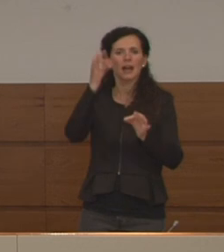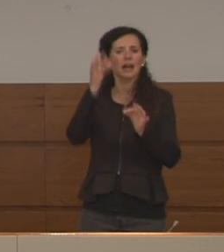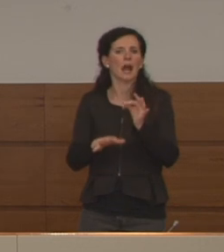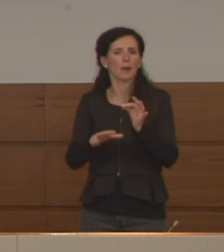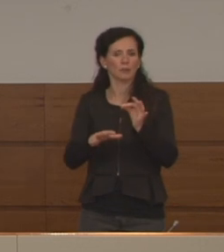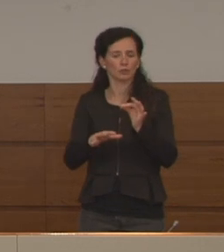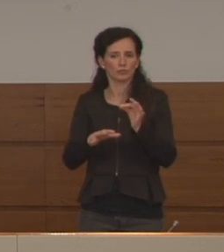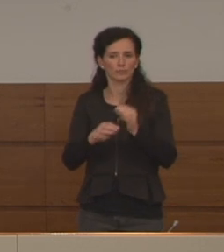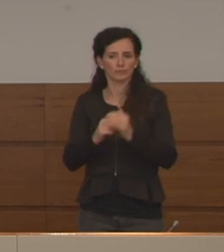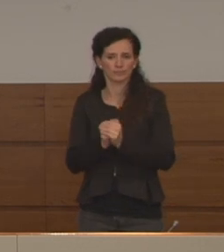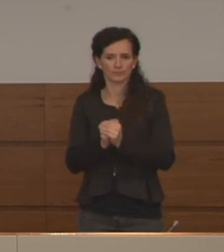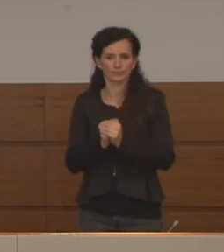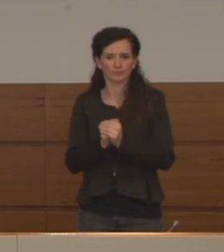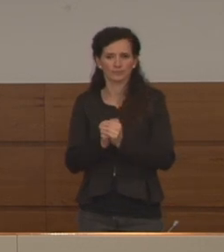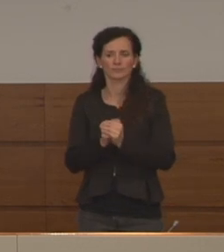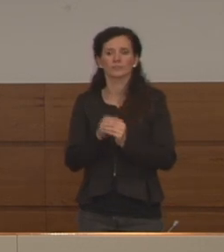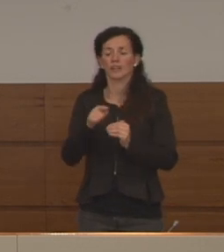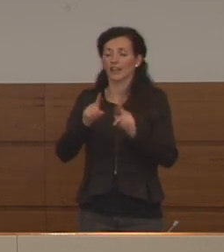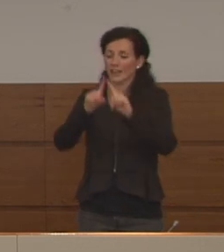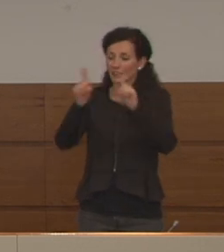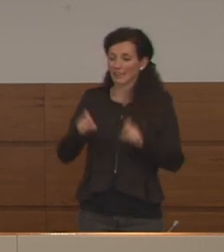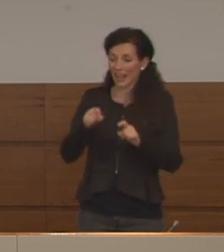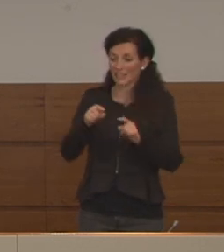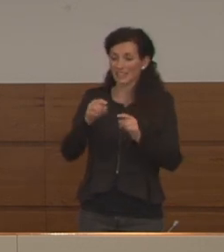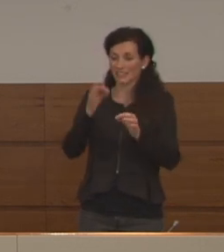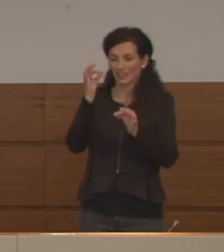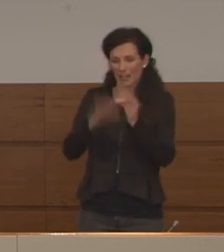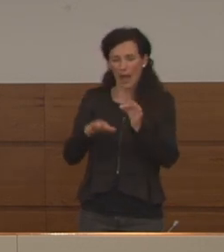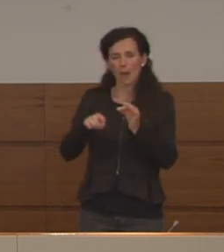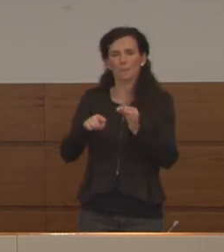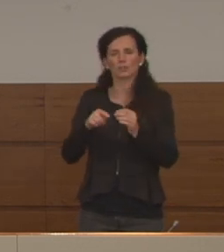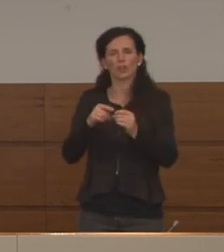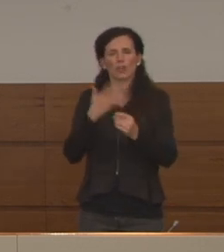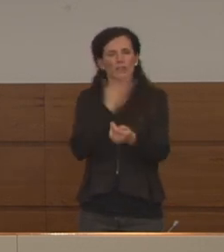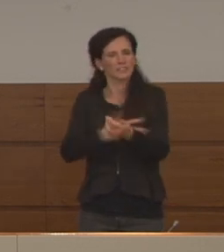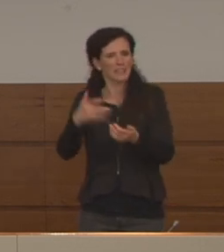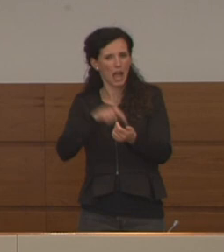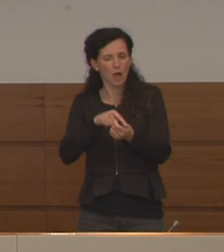sangue periferico non sono ancora accettabili con una replicabilità